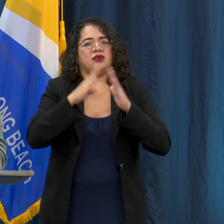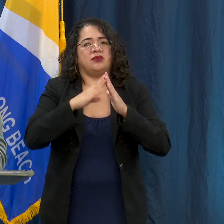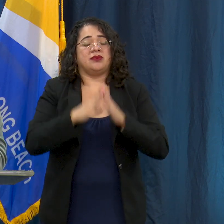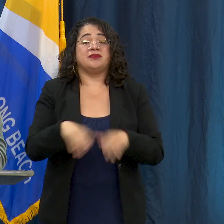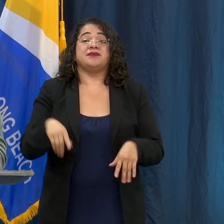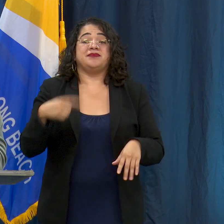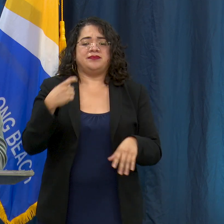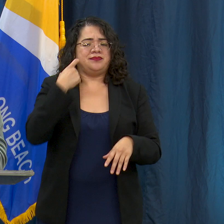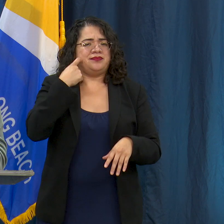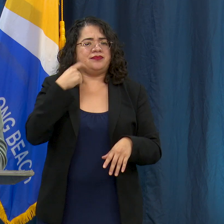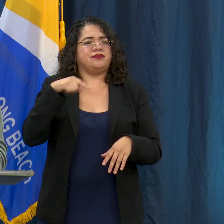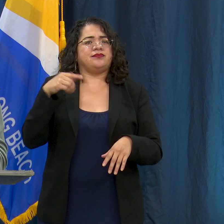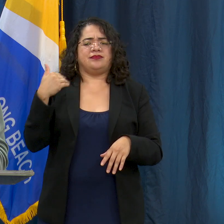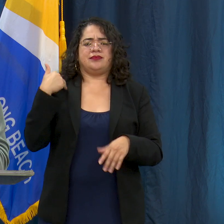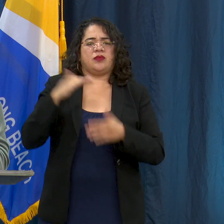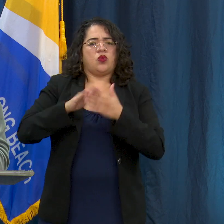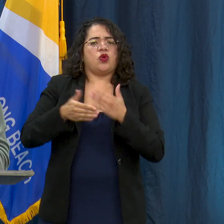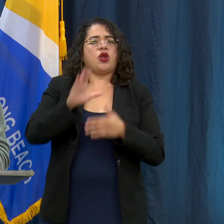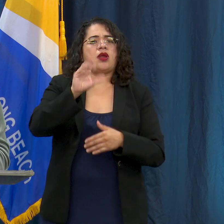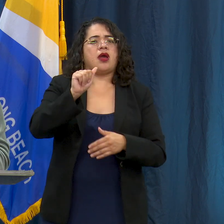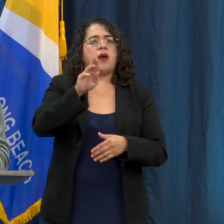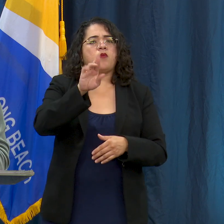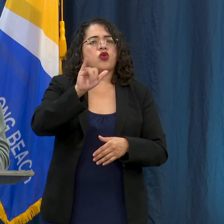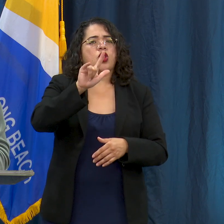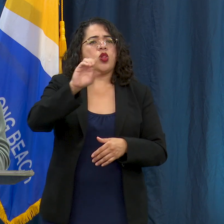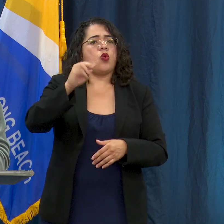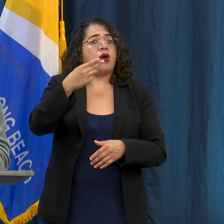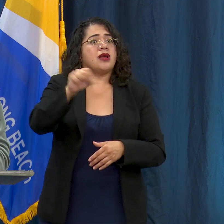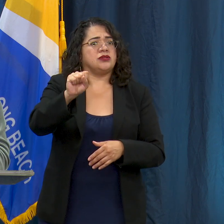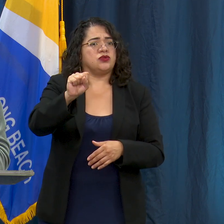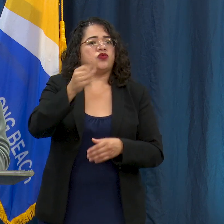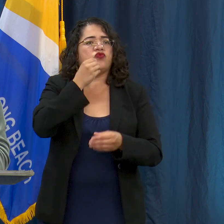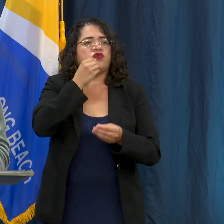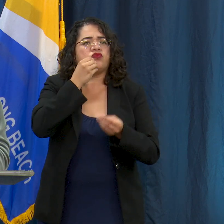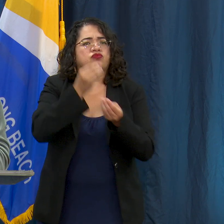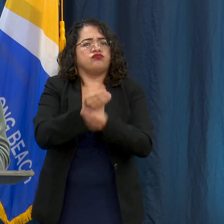alimentos in Capri o high schoo en este Vento distribu Mo's mess days siento